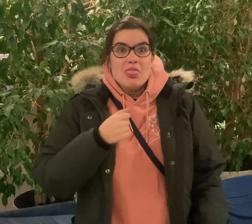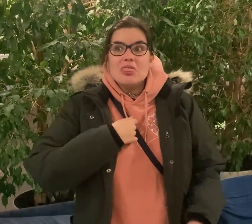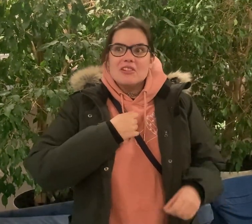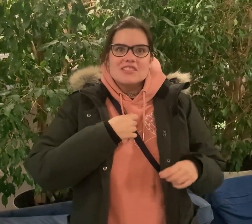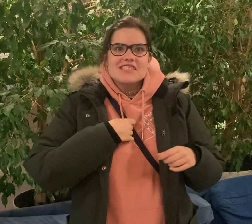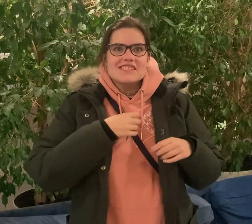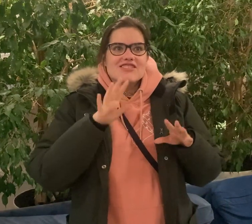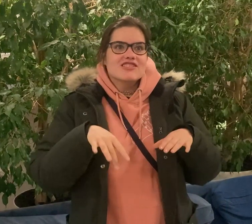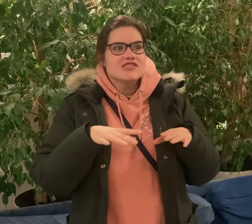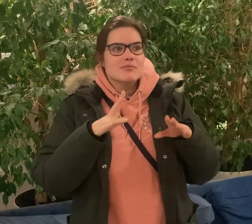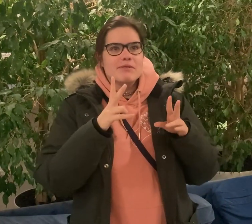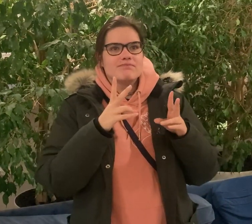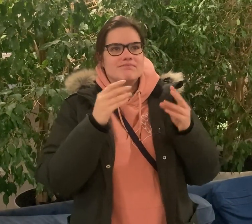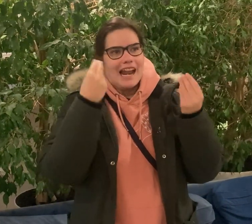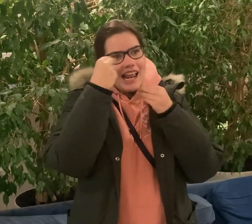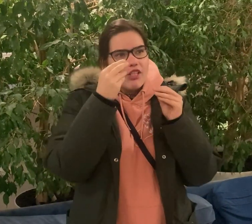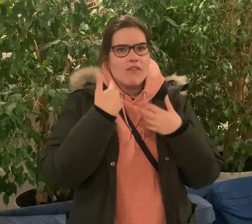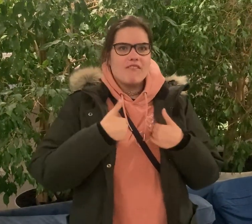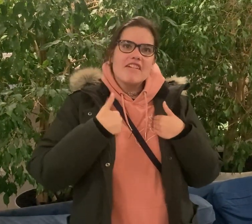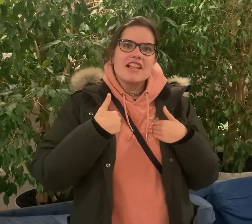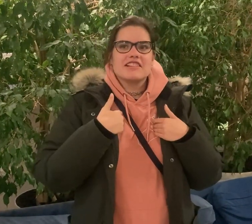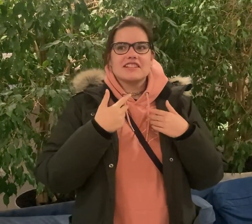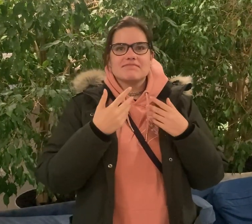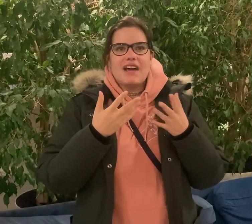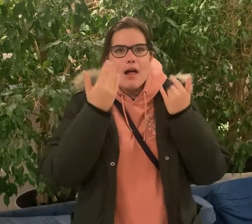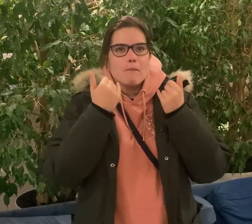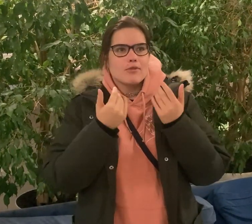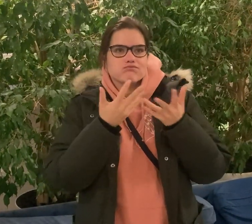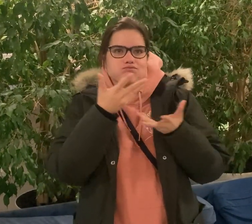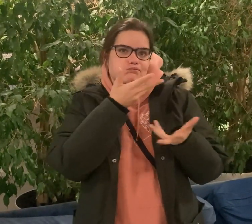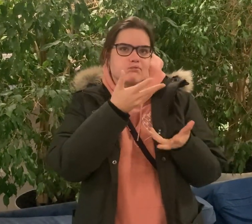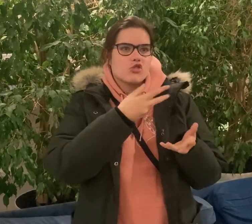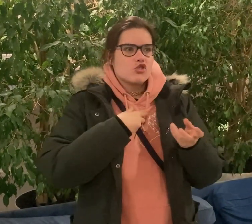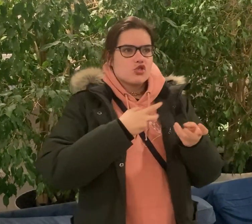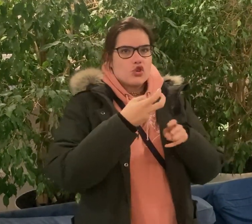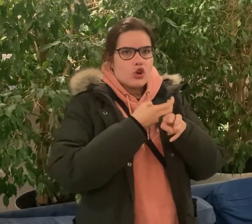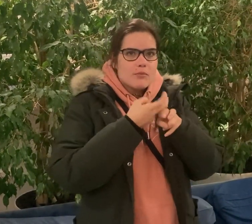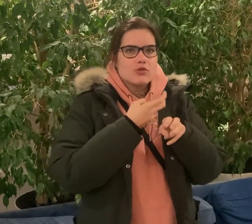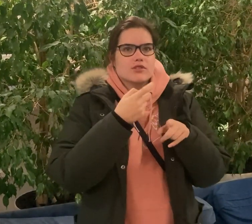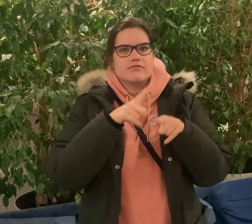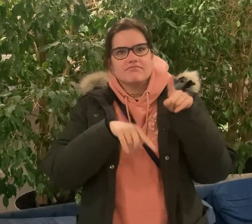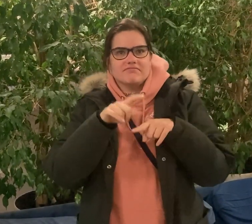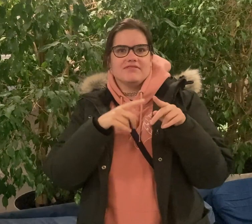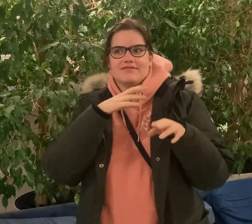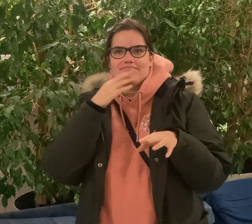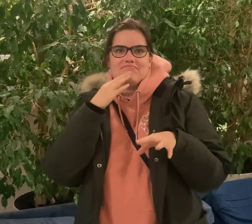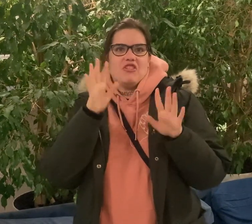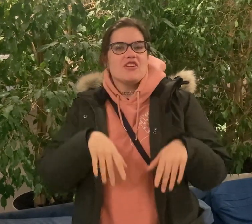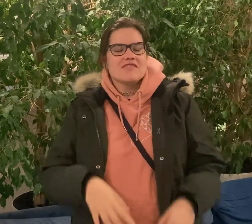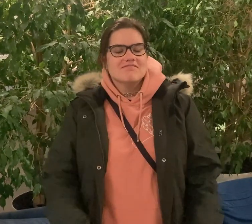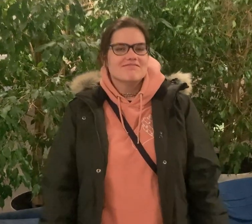Tunnelma täällä on ollut hyvin välitön ja kokemusten vaihto on on ollut helppoa.